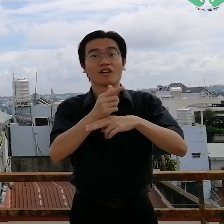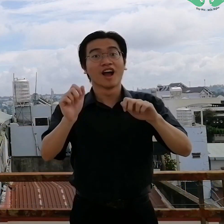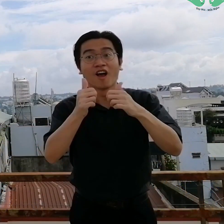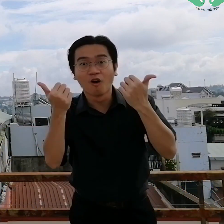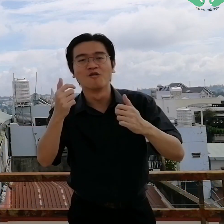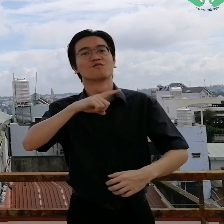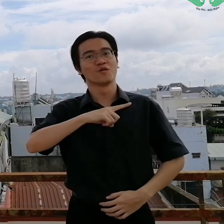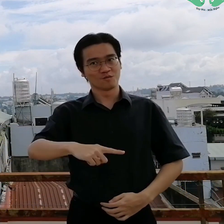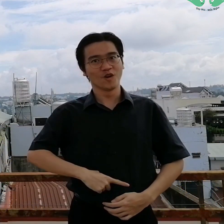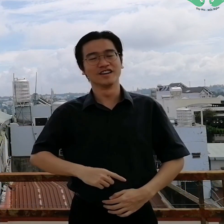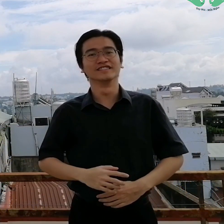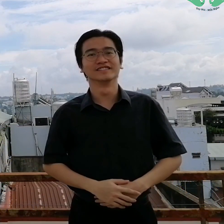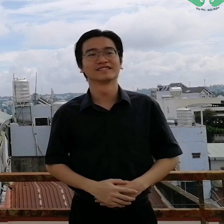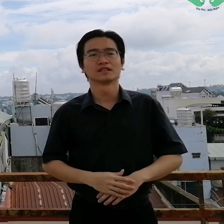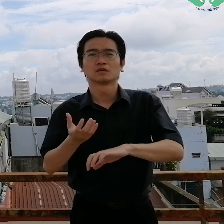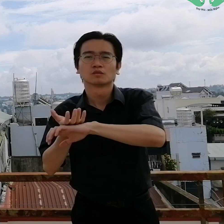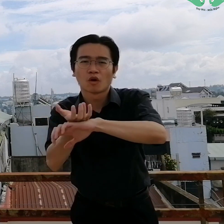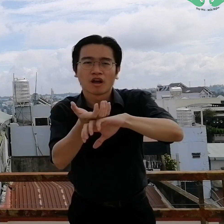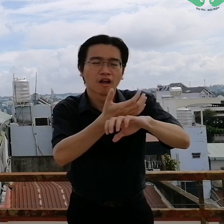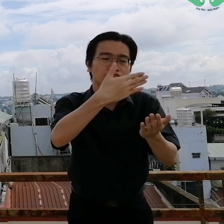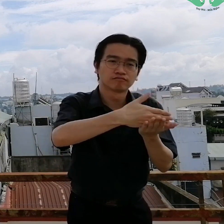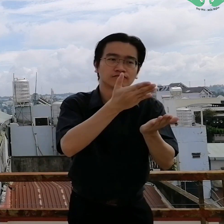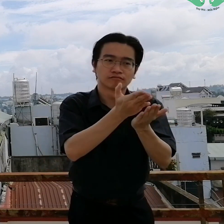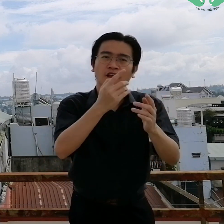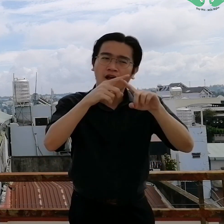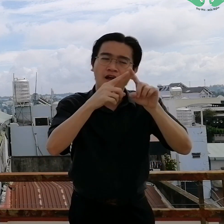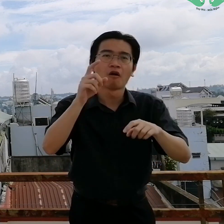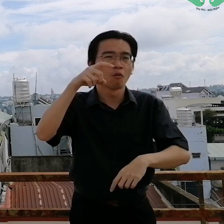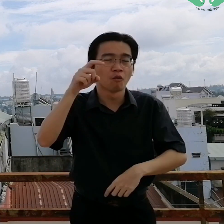Nguồn gốc từ Trung Quốc bánh trung thu được phổ biến ở các nước châu Á: